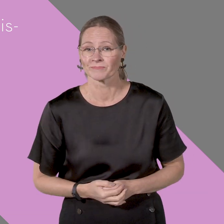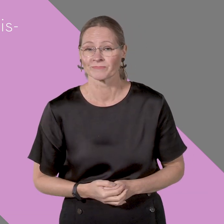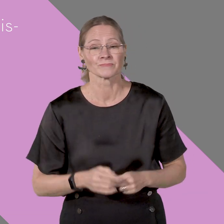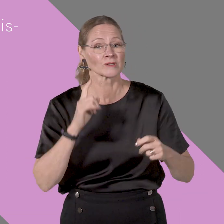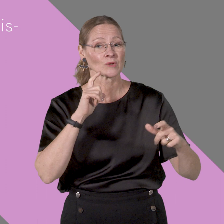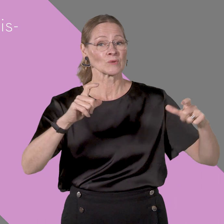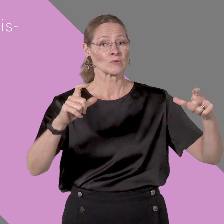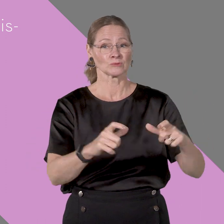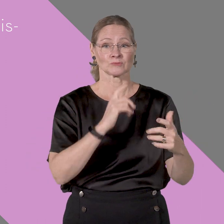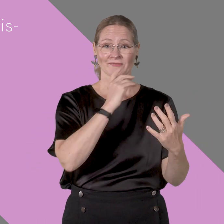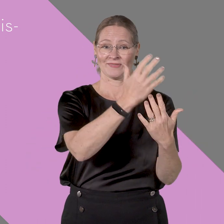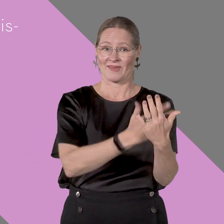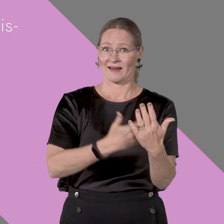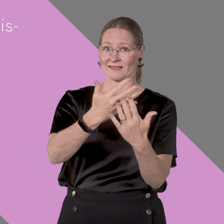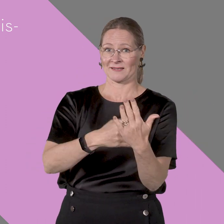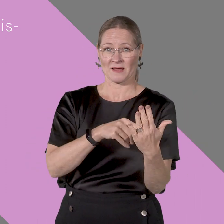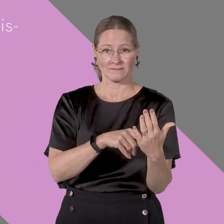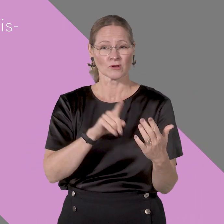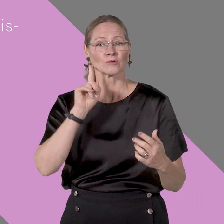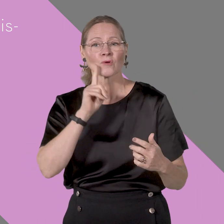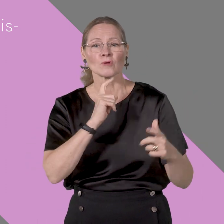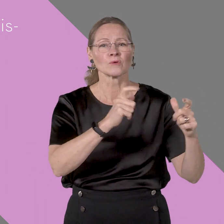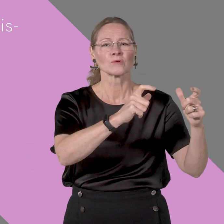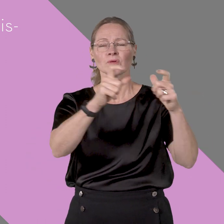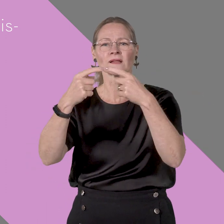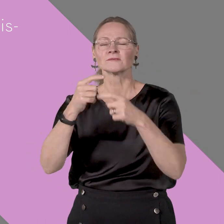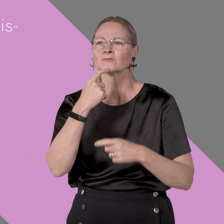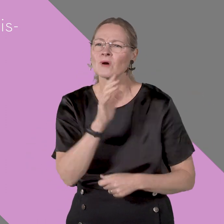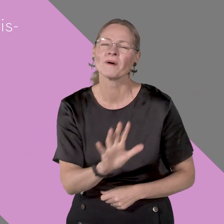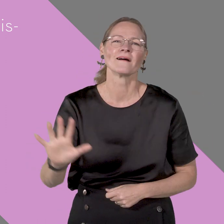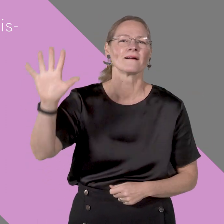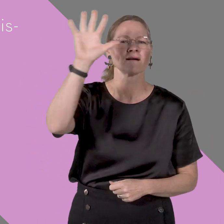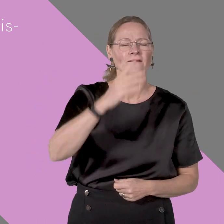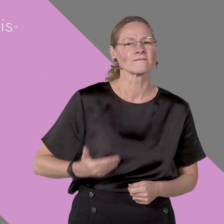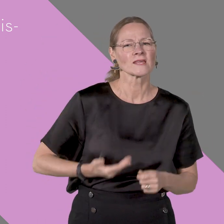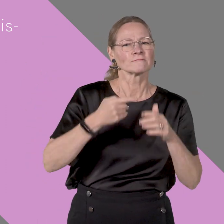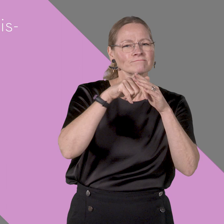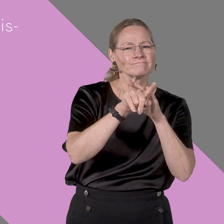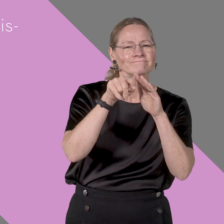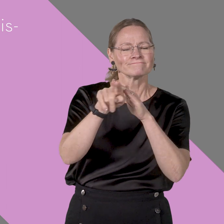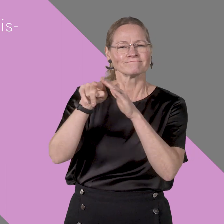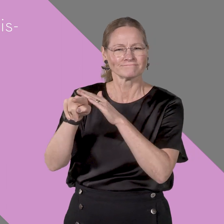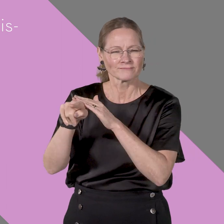Yhdistystarinat vierailee kuurojen yhdistyksillä eri puolilla Suomea.